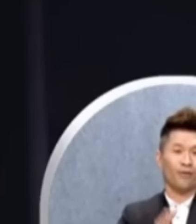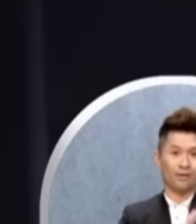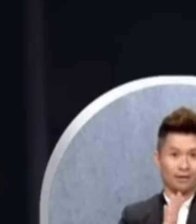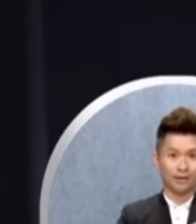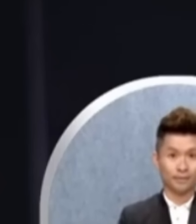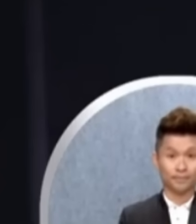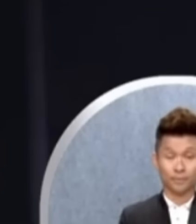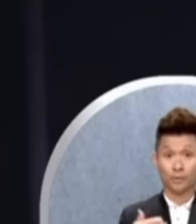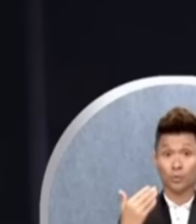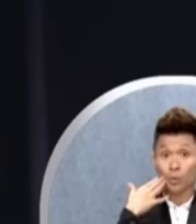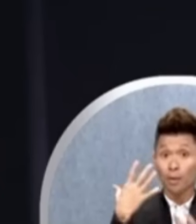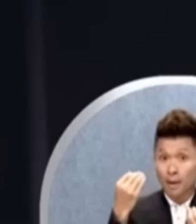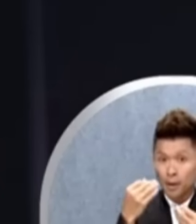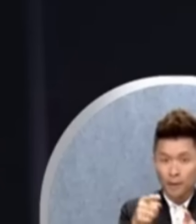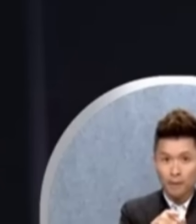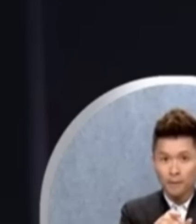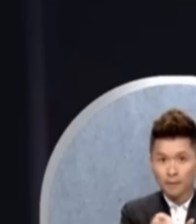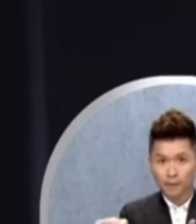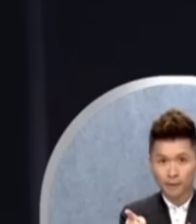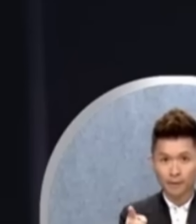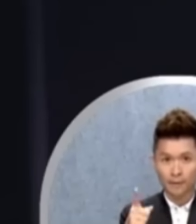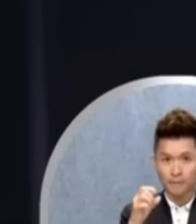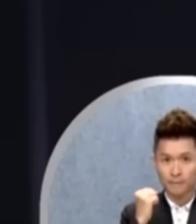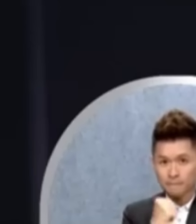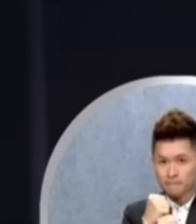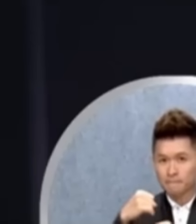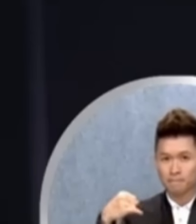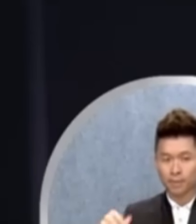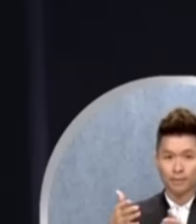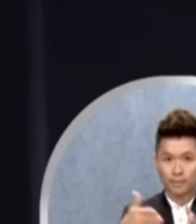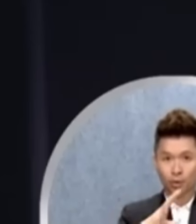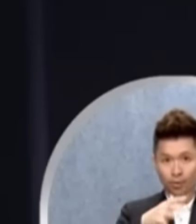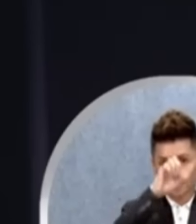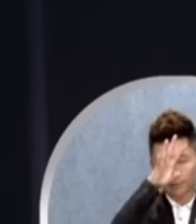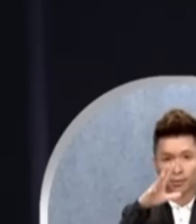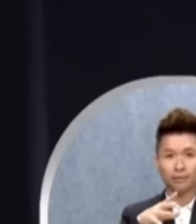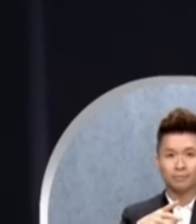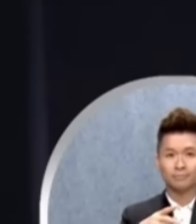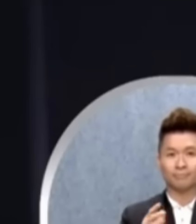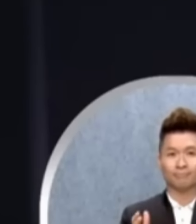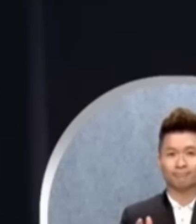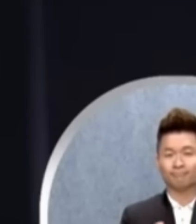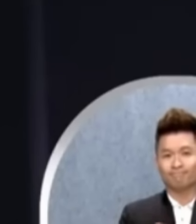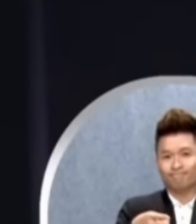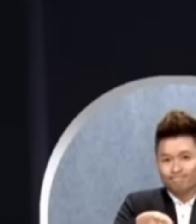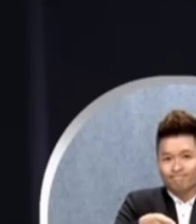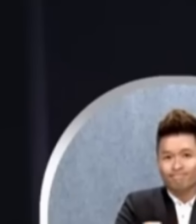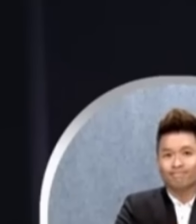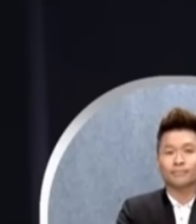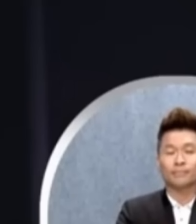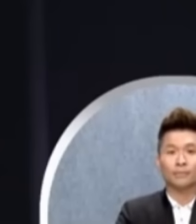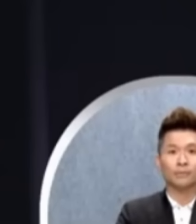你可以走一個很卑鄙的道路 直接把國民黨打垮 挖國民黨的祖墳 打碎國民黨的骨頭